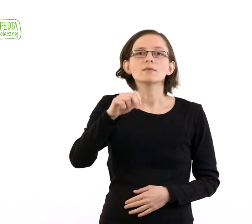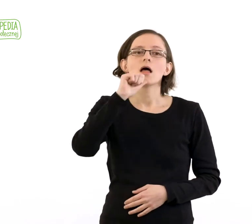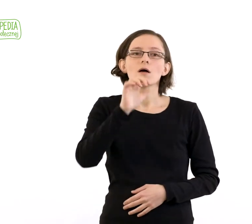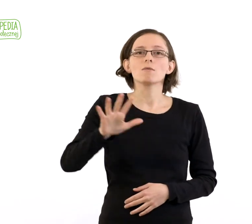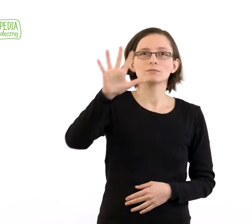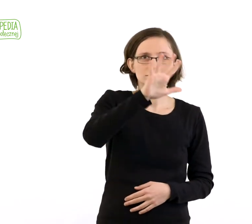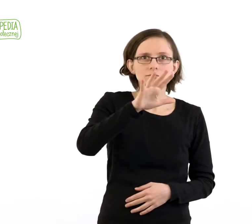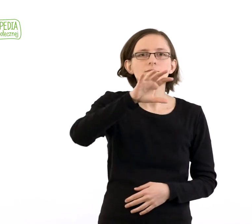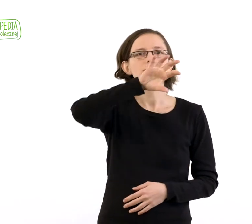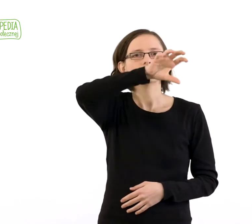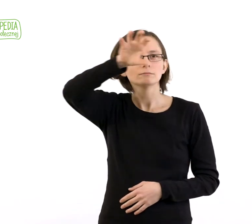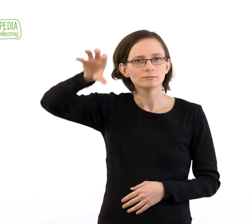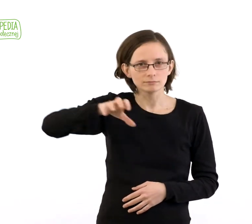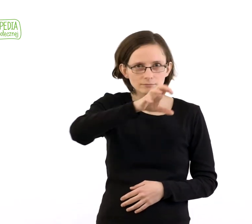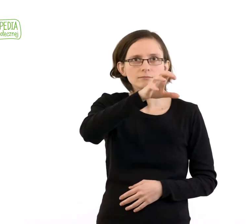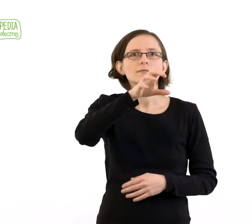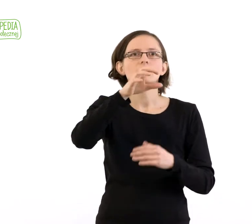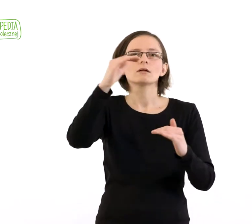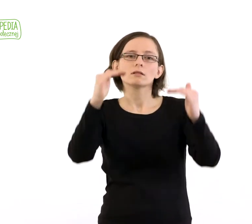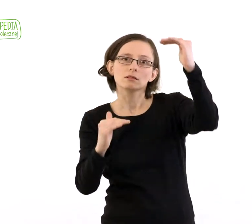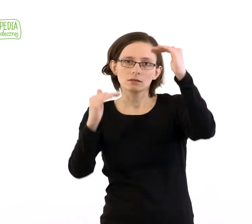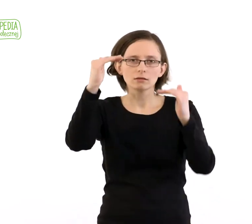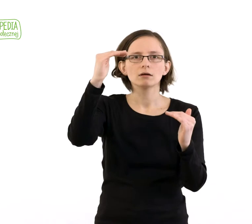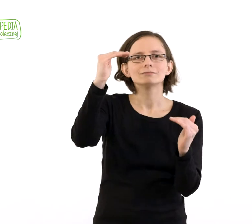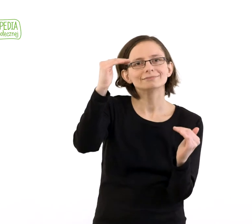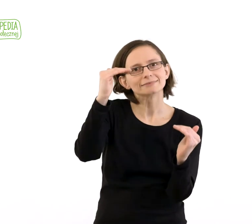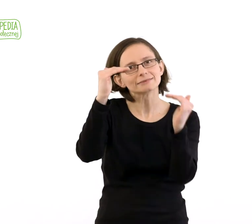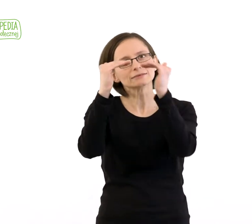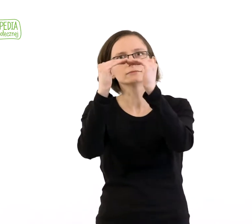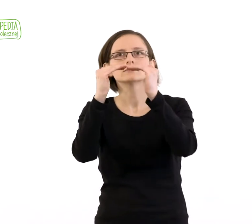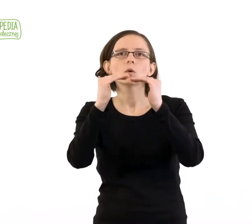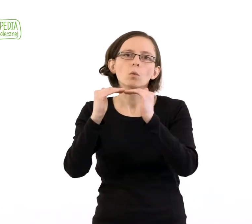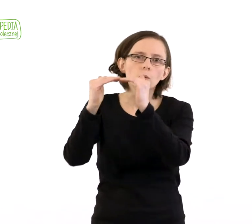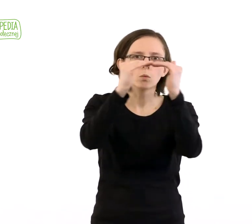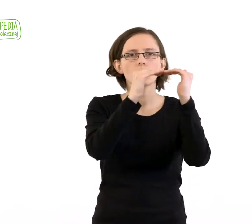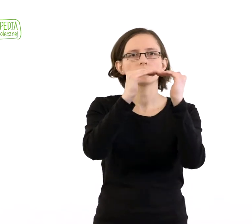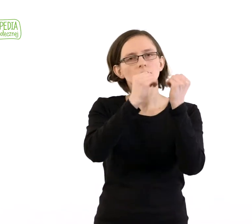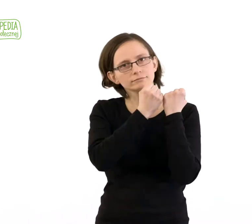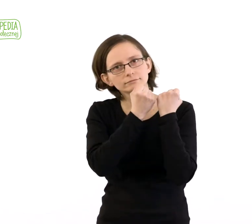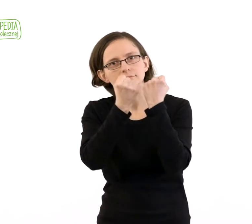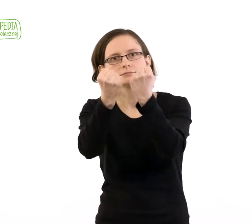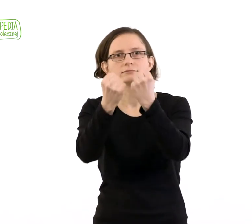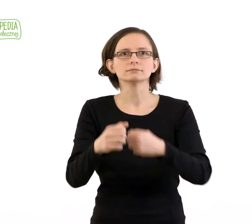zmniejszanie różnic w poziomie rozwoju regionów w UE i wzmacnianie UE jako całości.